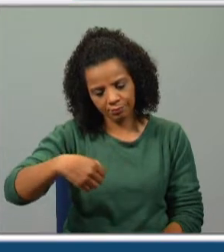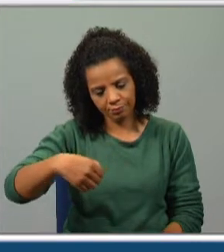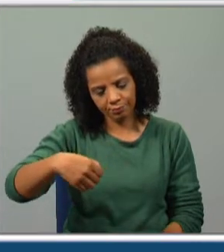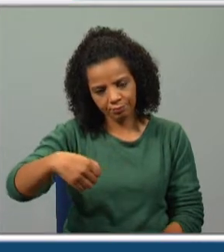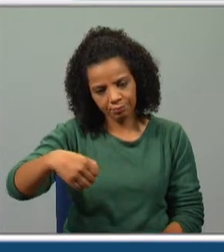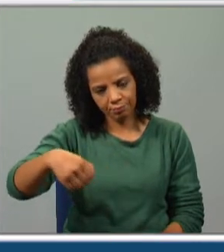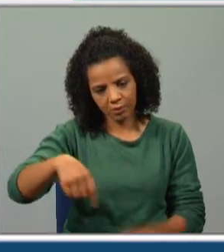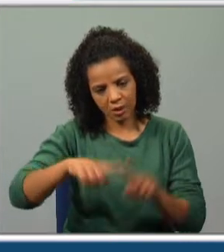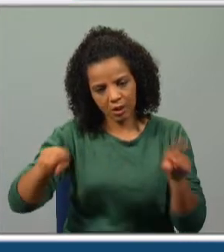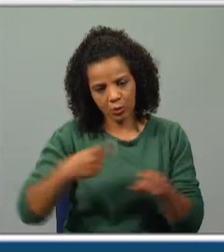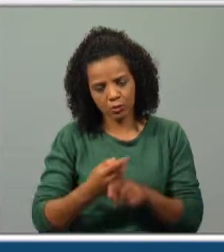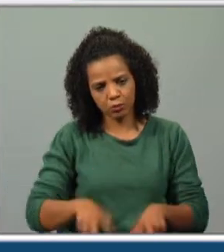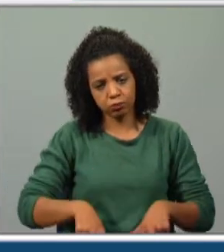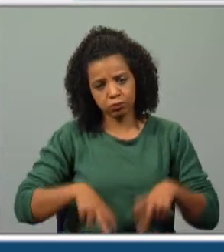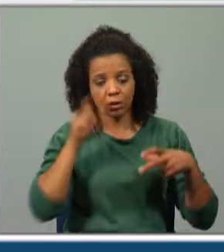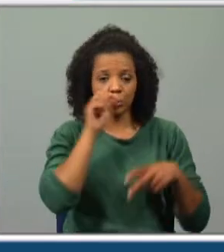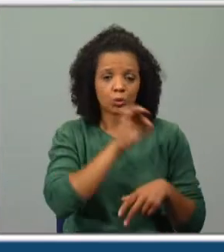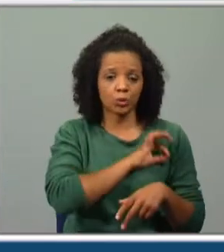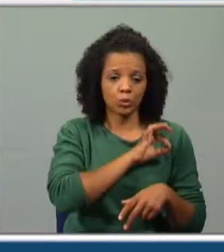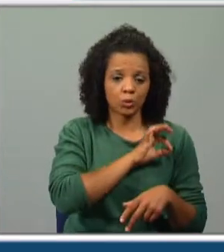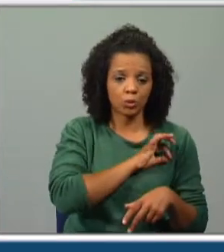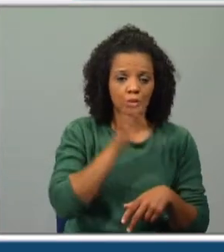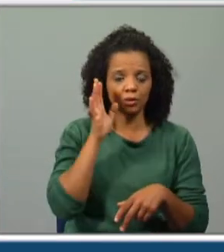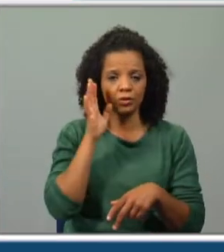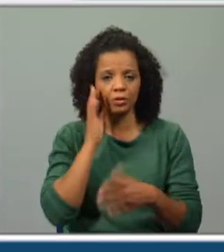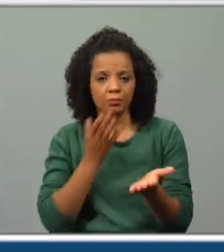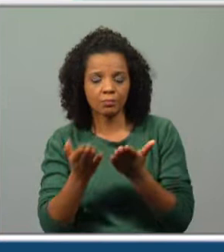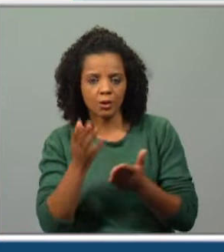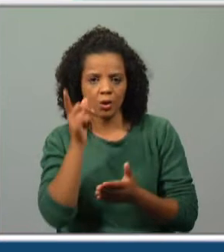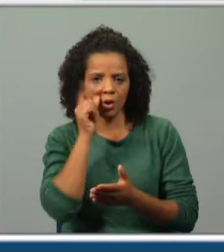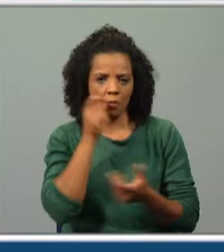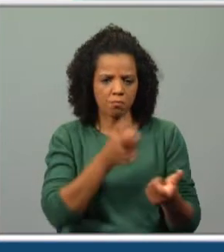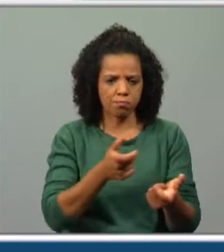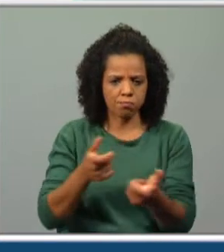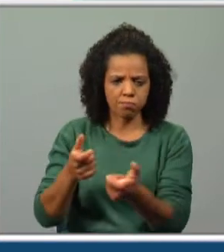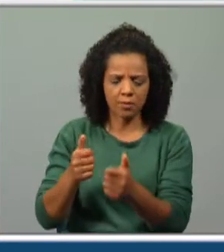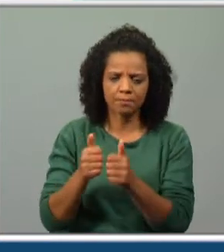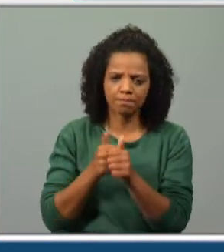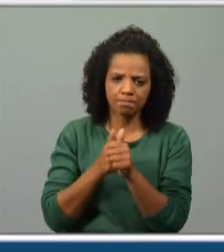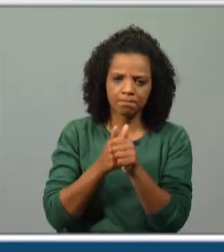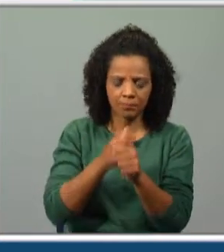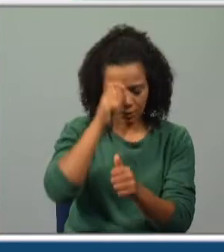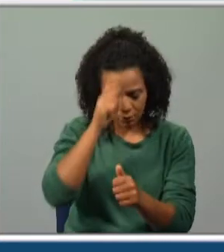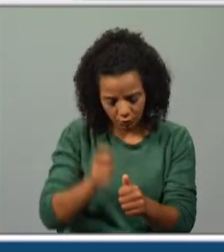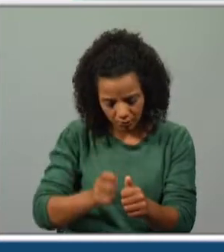Tesouros senhores áreas homens de armas seguiam num respeito tão comovido que 寶藏領主地區的武裝人員緊隨其後，如此感動